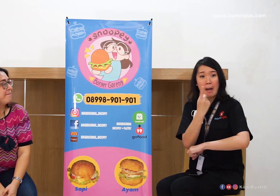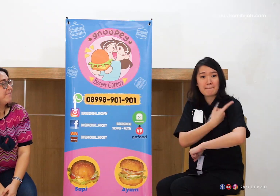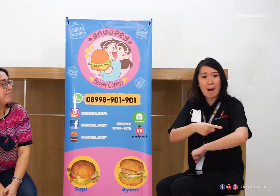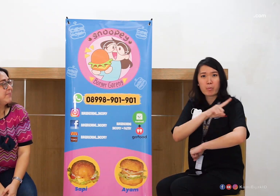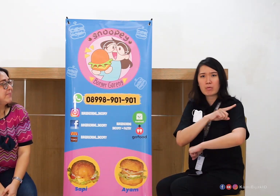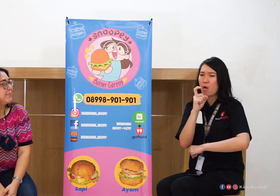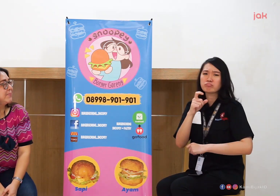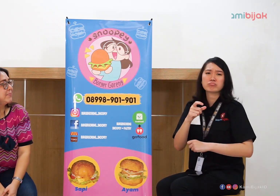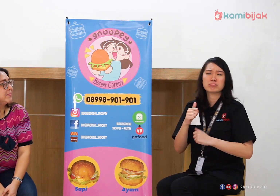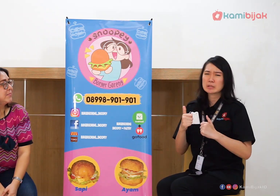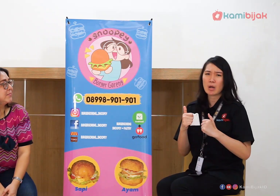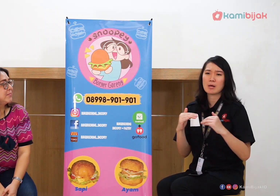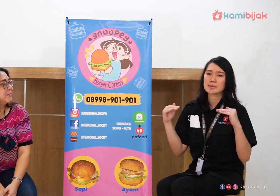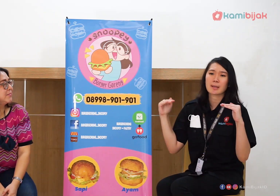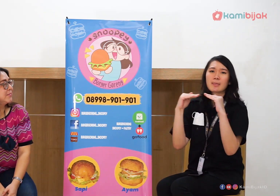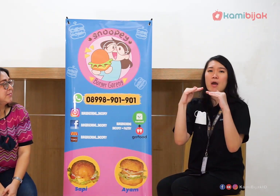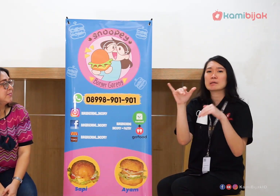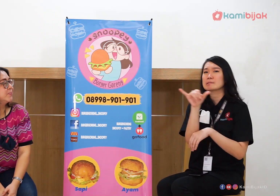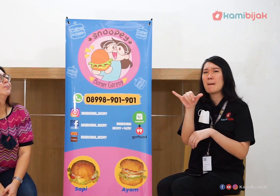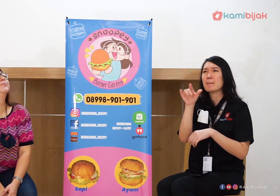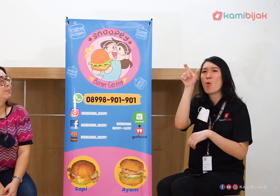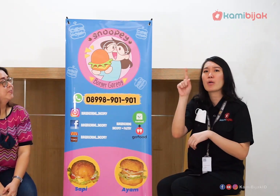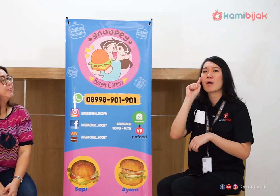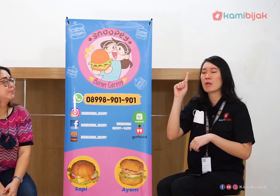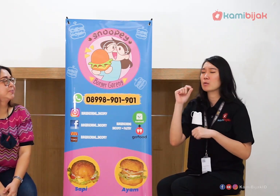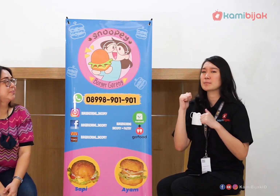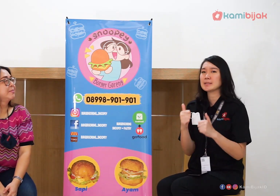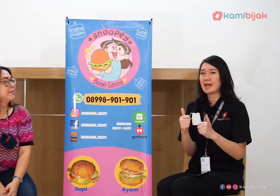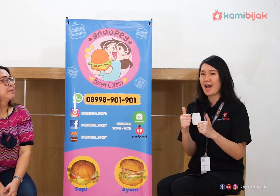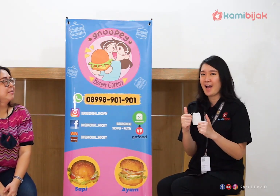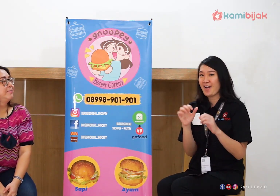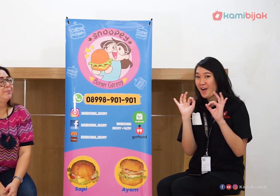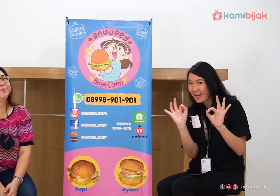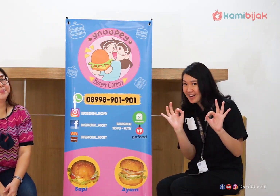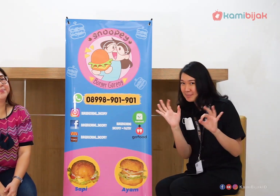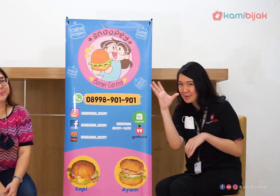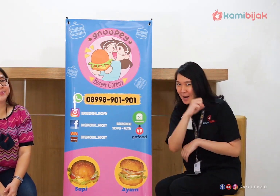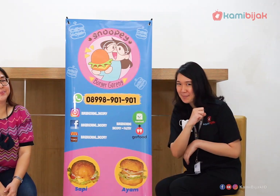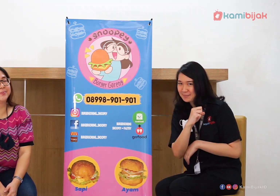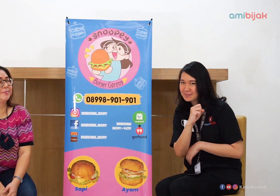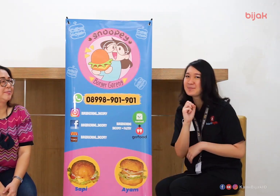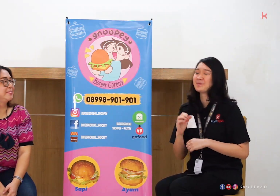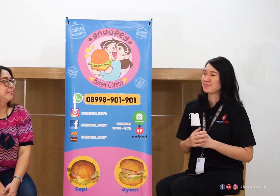Kalau ada kemampuan, harus bisa setara dengan orang Dengar, oke paham.